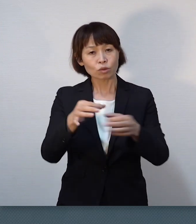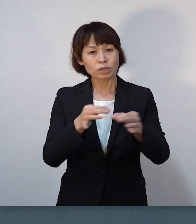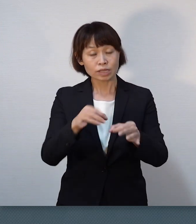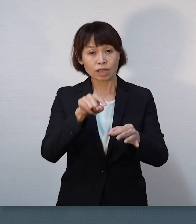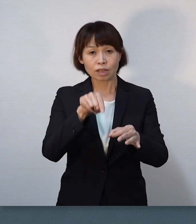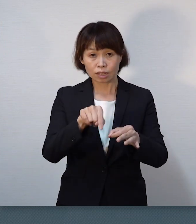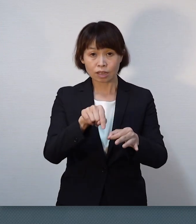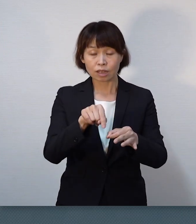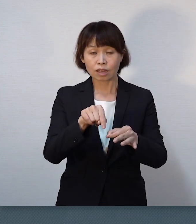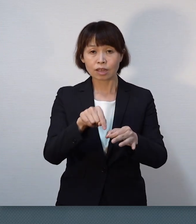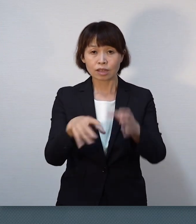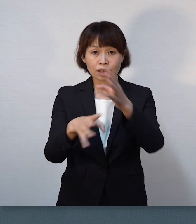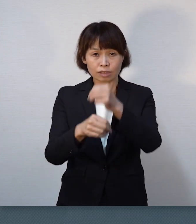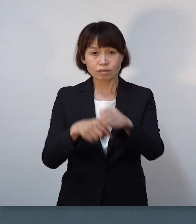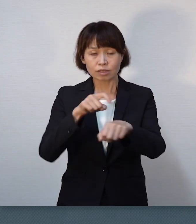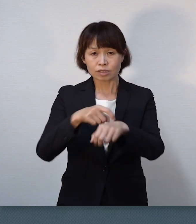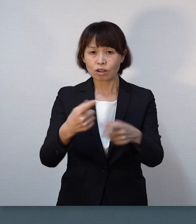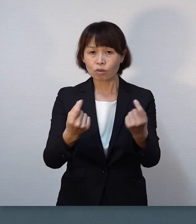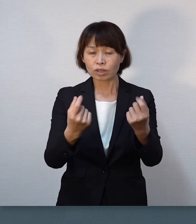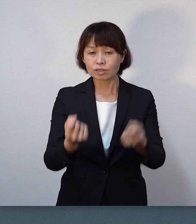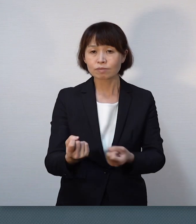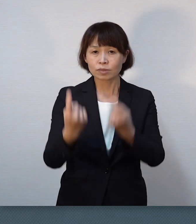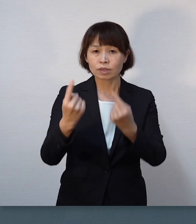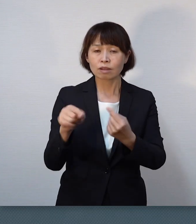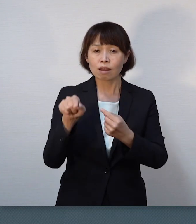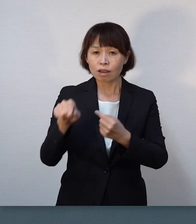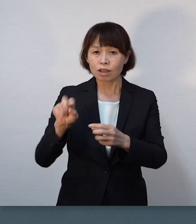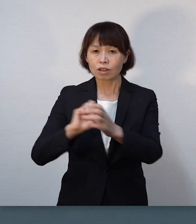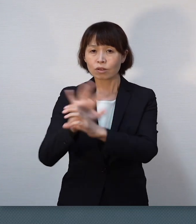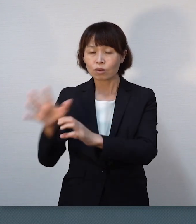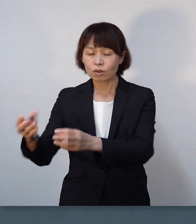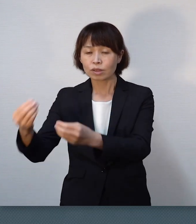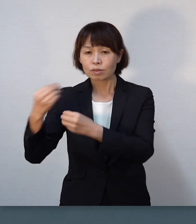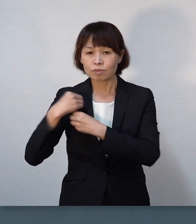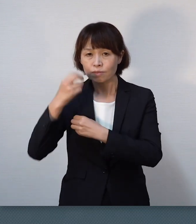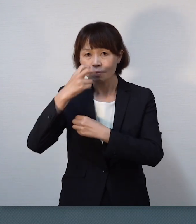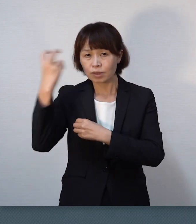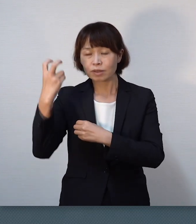同じ時間帯にいた方が陽性だと分かった場合、